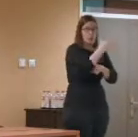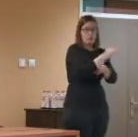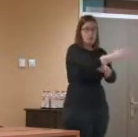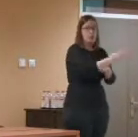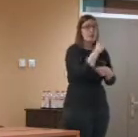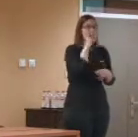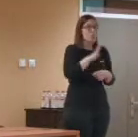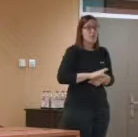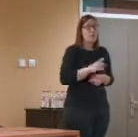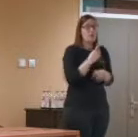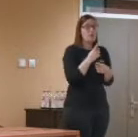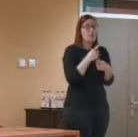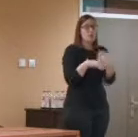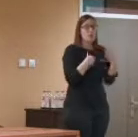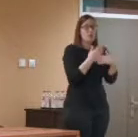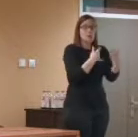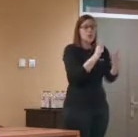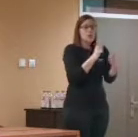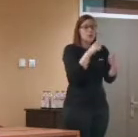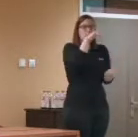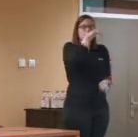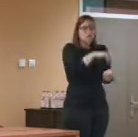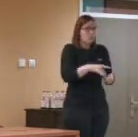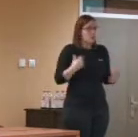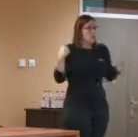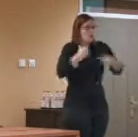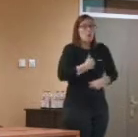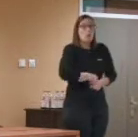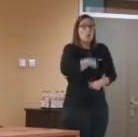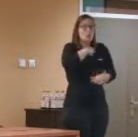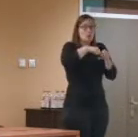provoca un punto de inflexión en el caso Gürtel. Y hay un punto de inflexión también que es cuando,